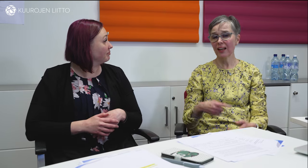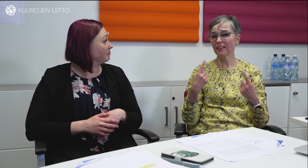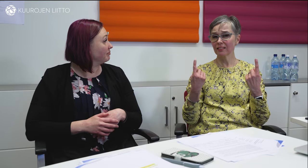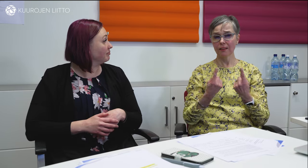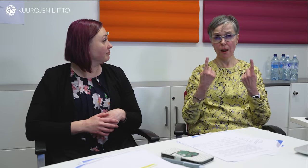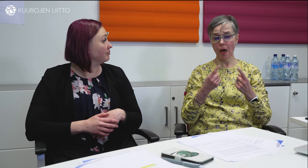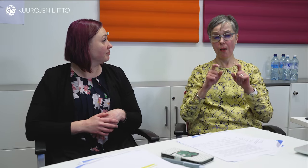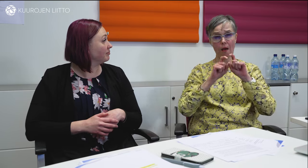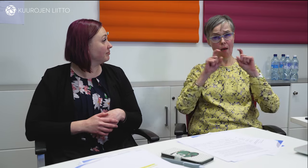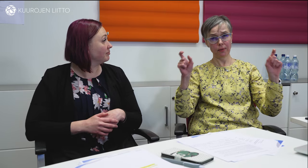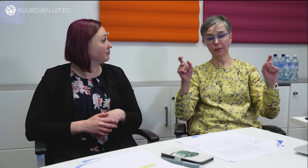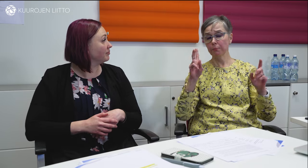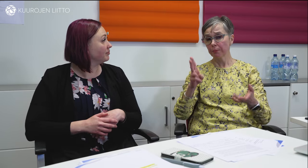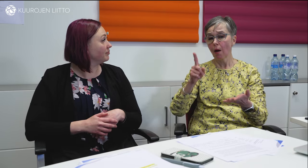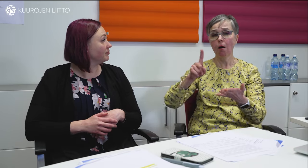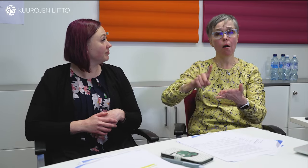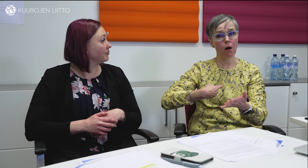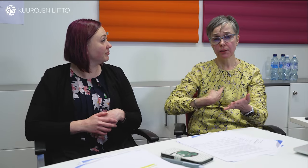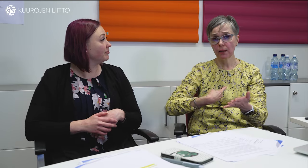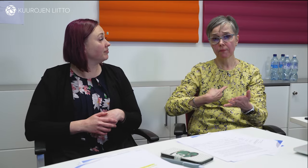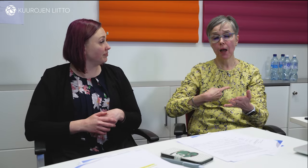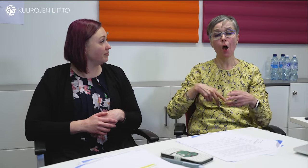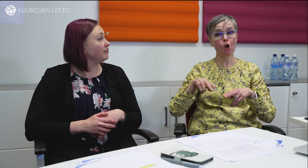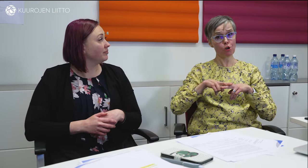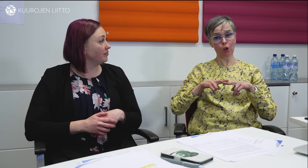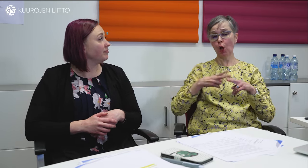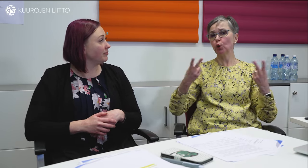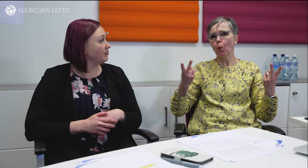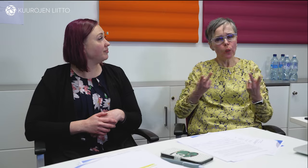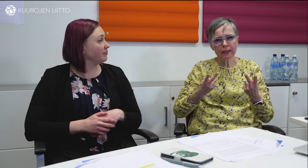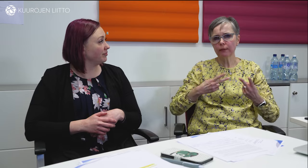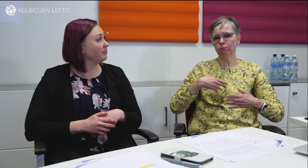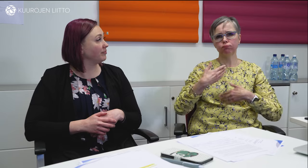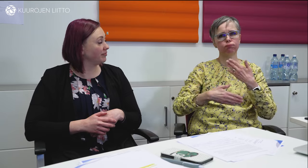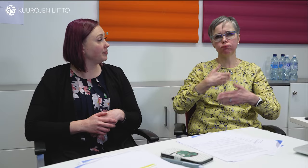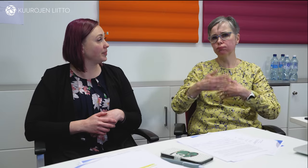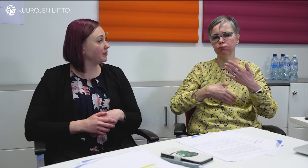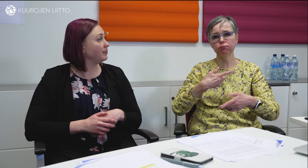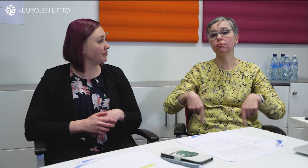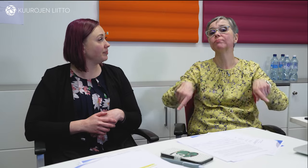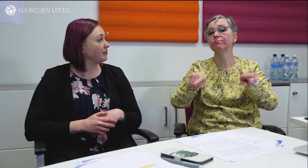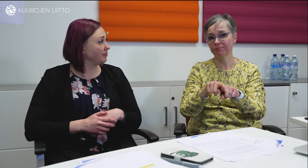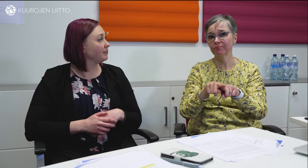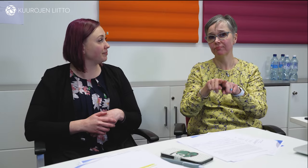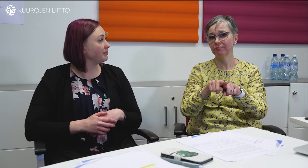Vaikka kokouksessa käsitelty aihe olikin melko haastava, - saatiin se vietyä loppuun kunnialla.